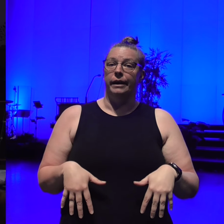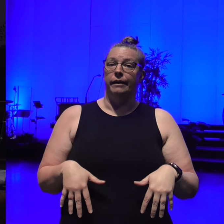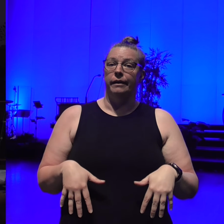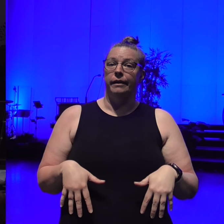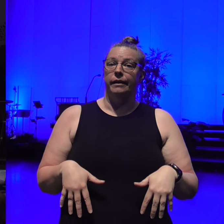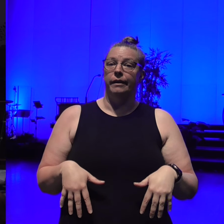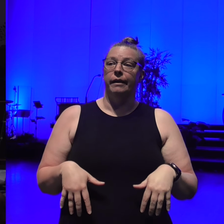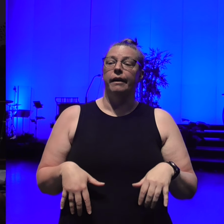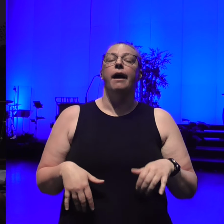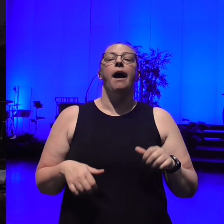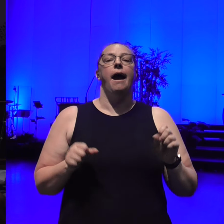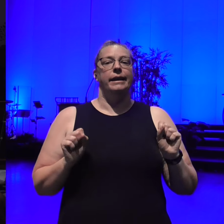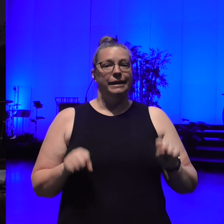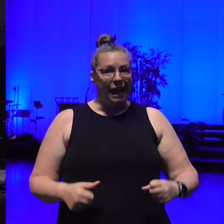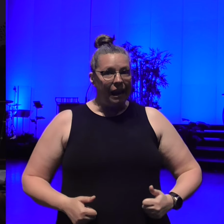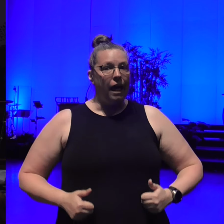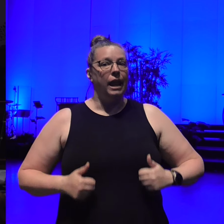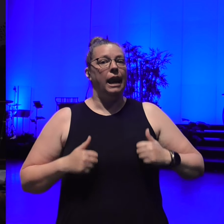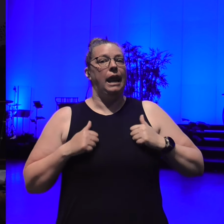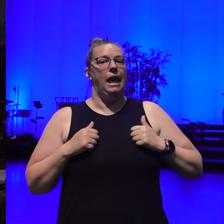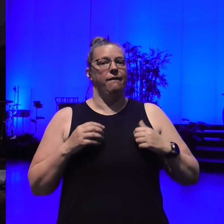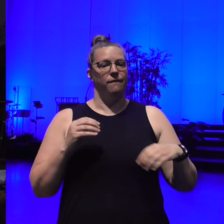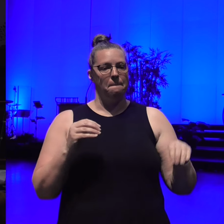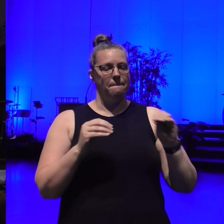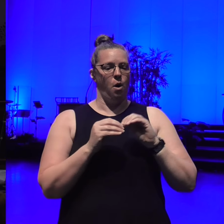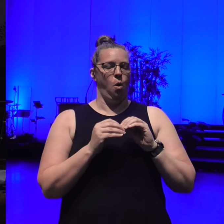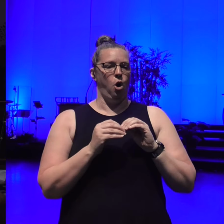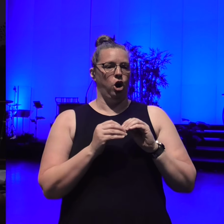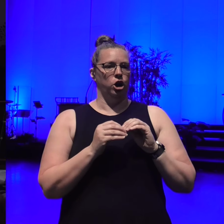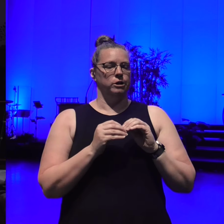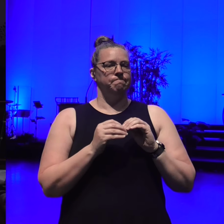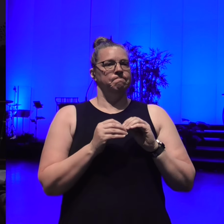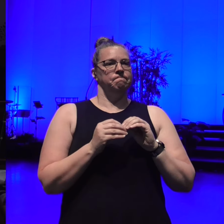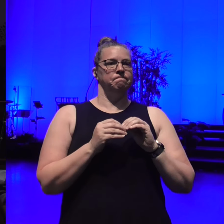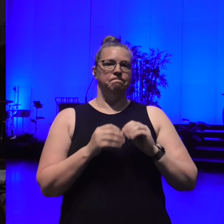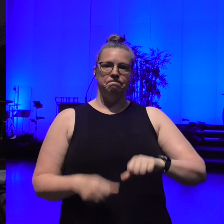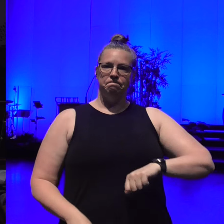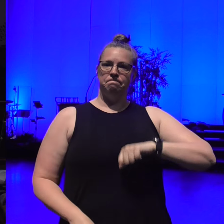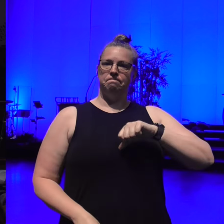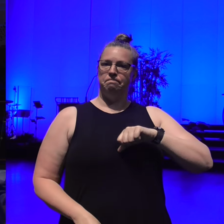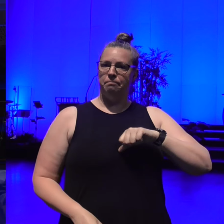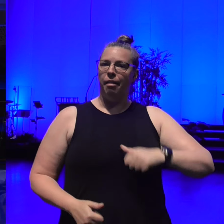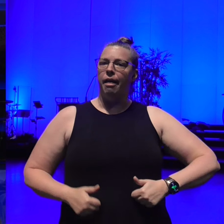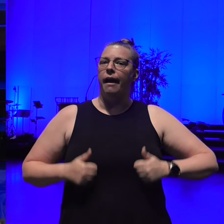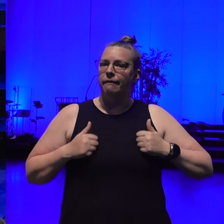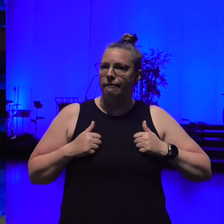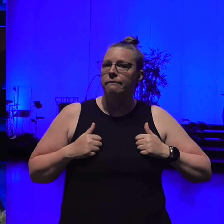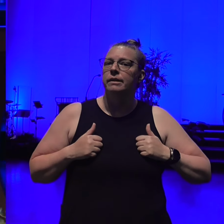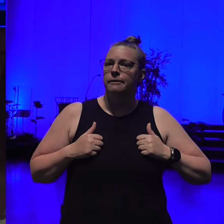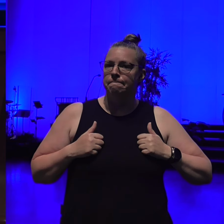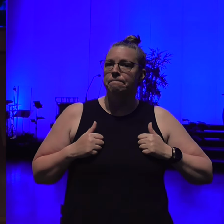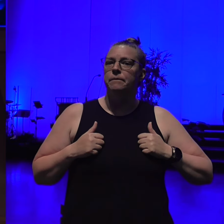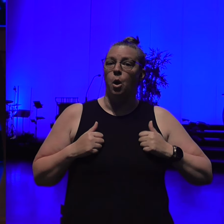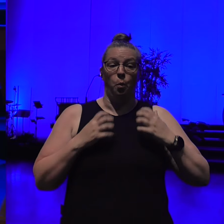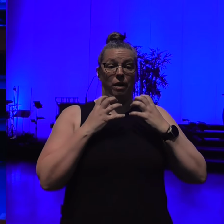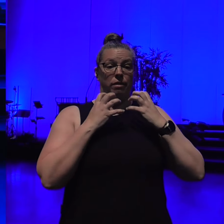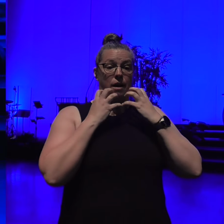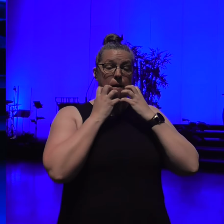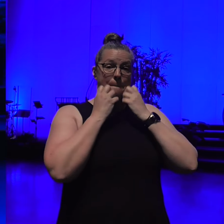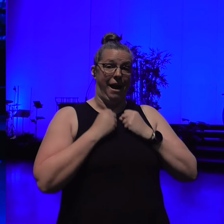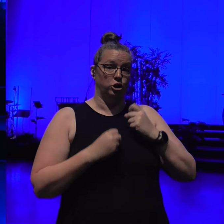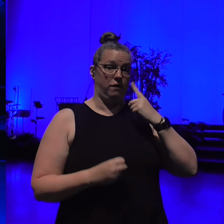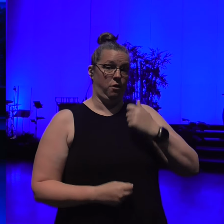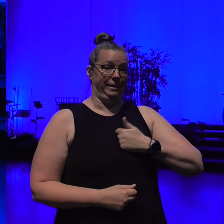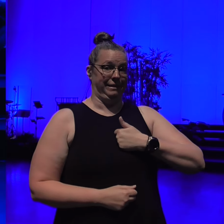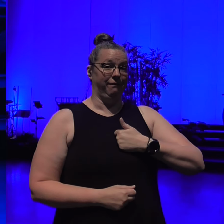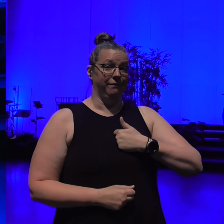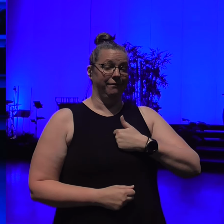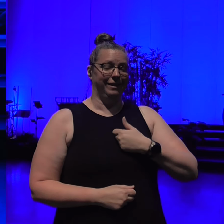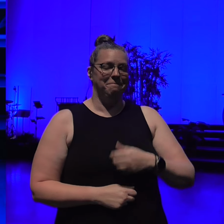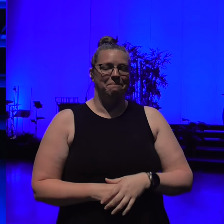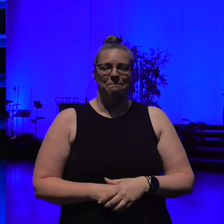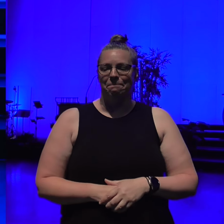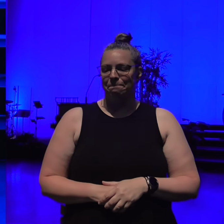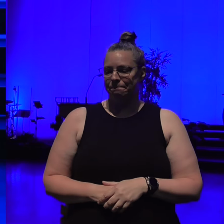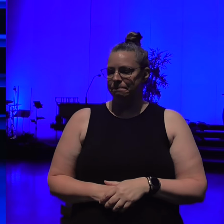vida más digna con compasión por mí misma